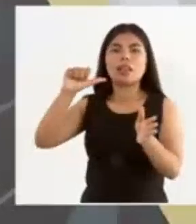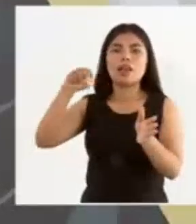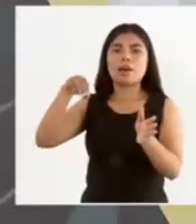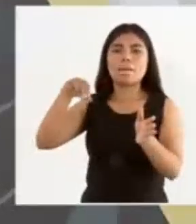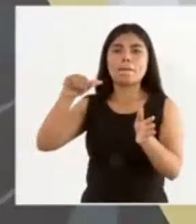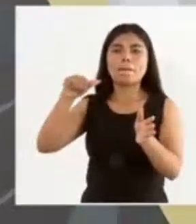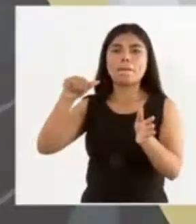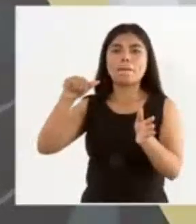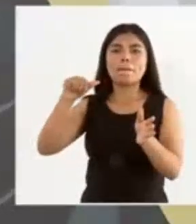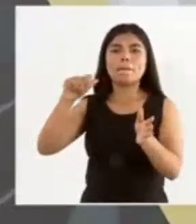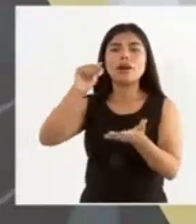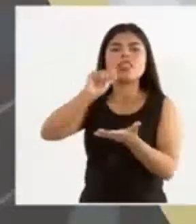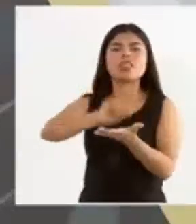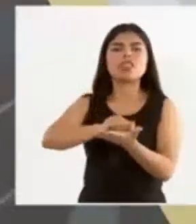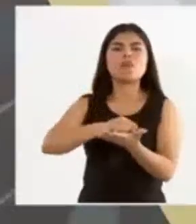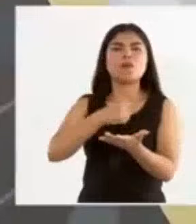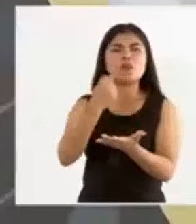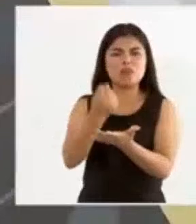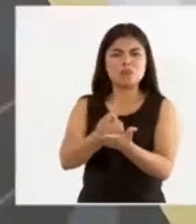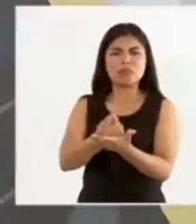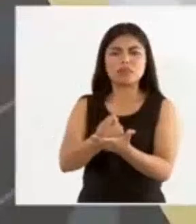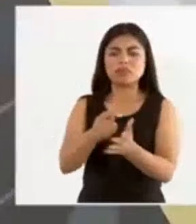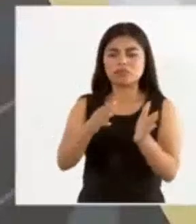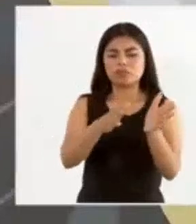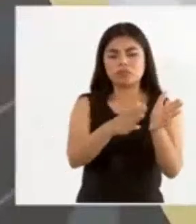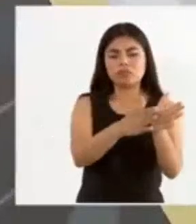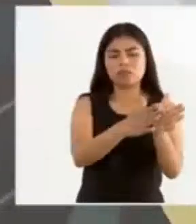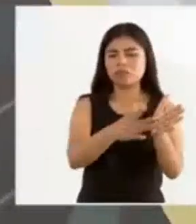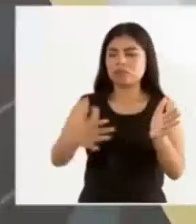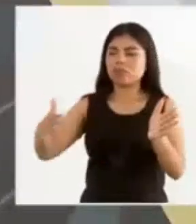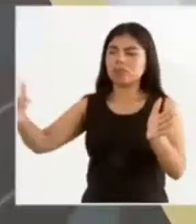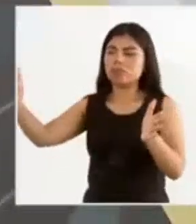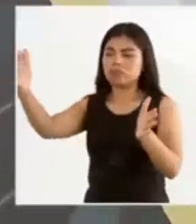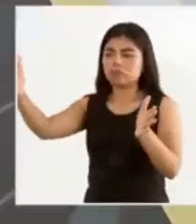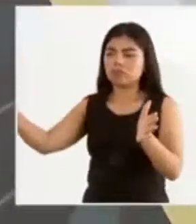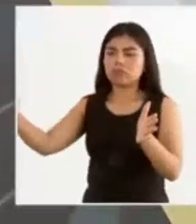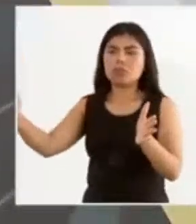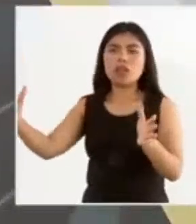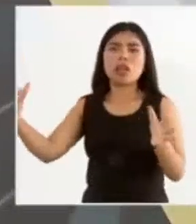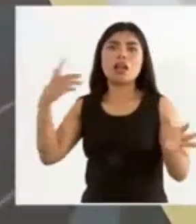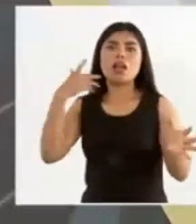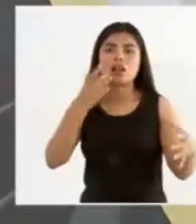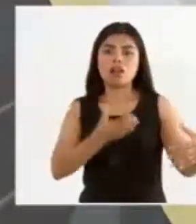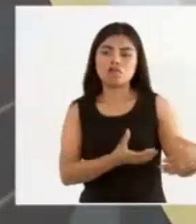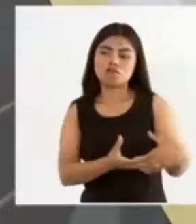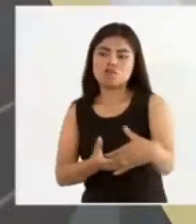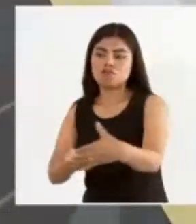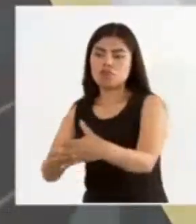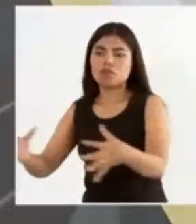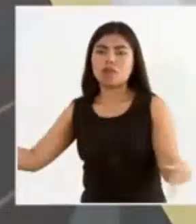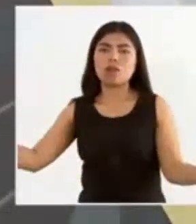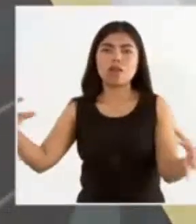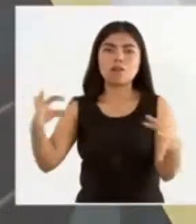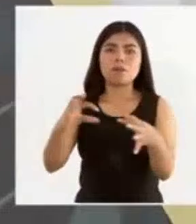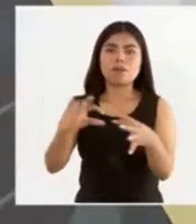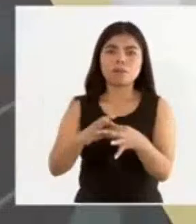del Golfo de México. Y estamos conectando la parte que va de Macuspana, Escárcega,